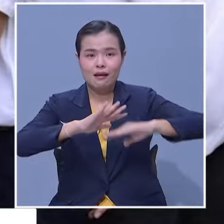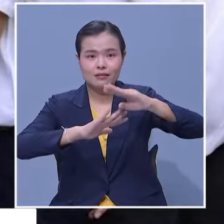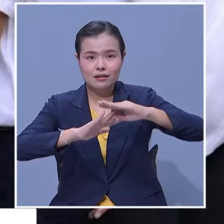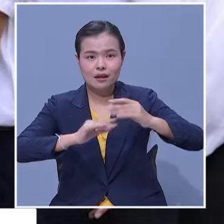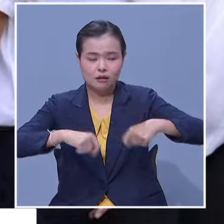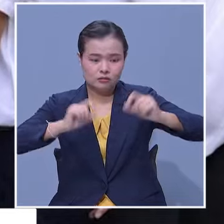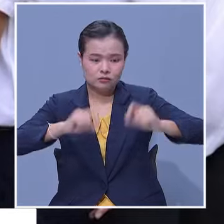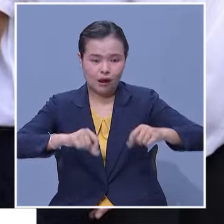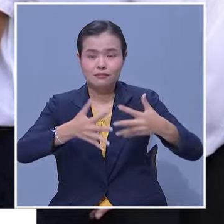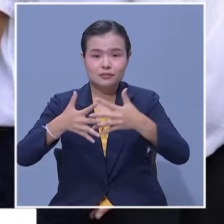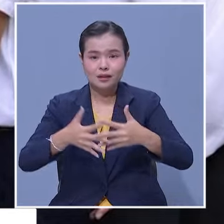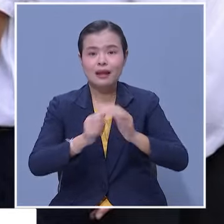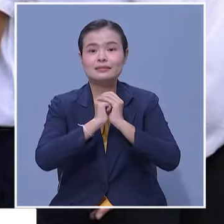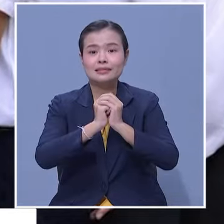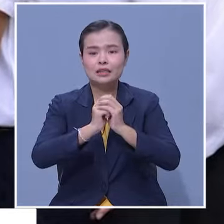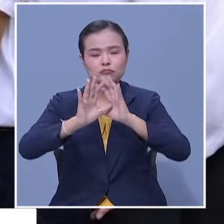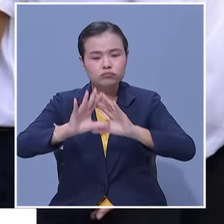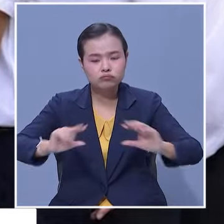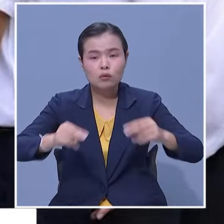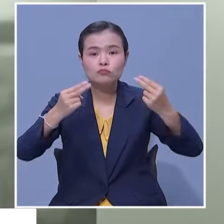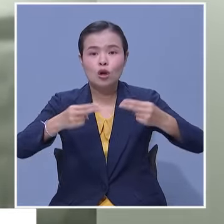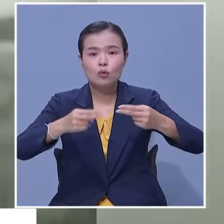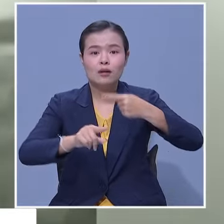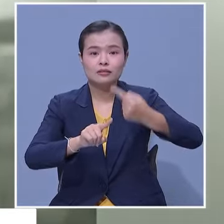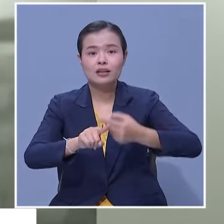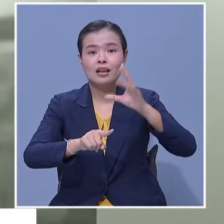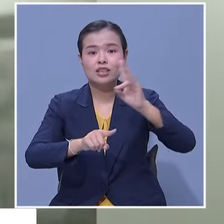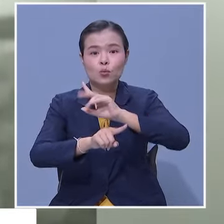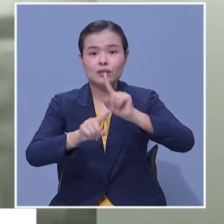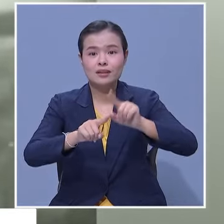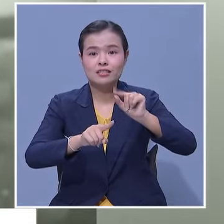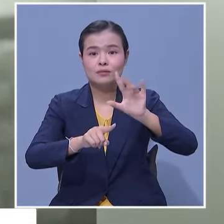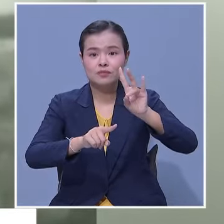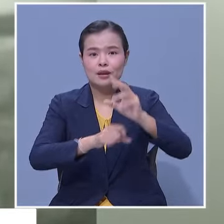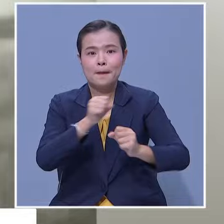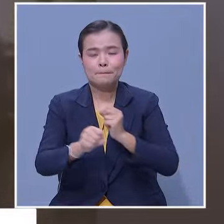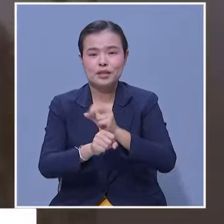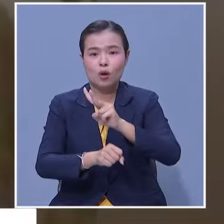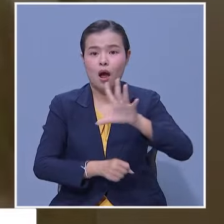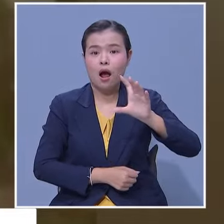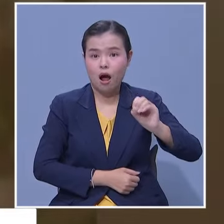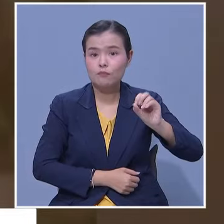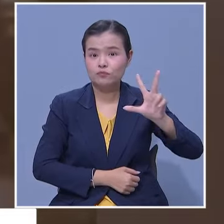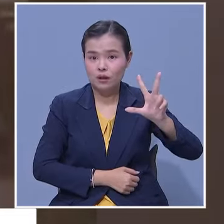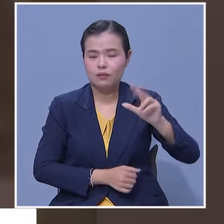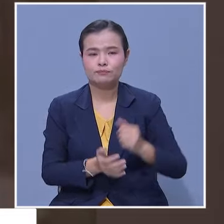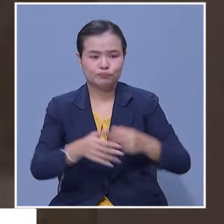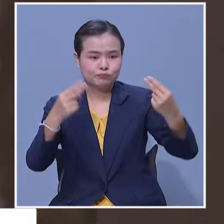สหรัฐและจีนเมื่อวันที่ 27 กรกฎาคมปี 1953 ถือเป็นการยุติการสู้รบในสงคราม